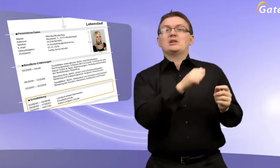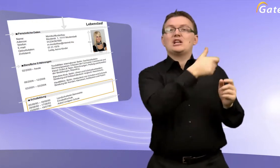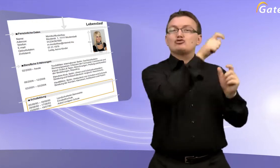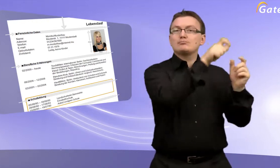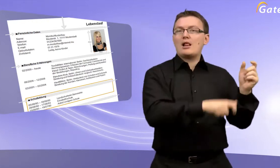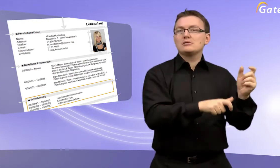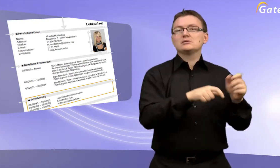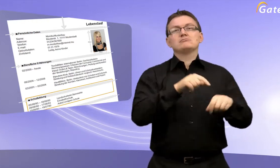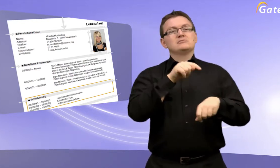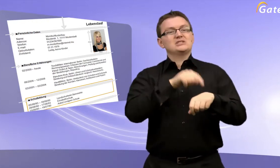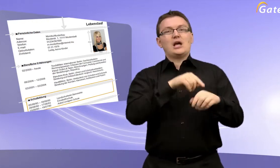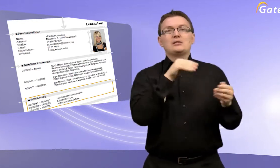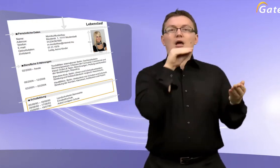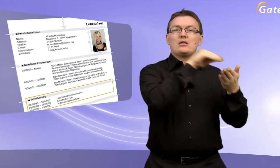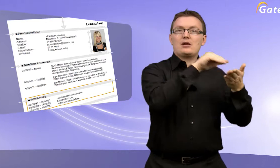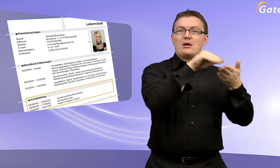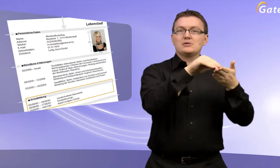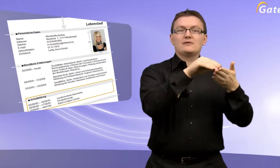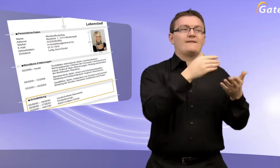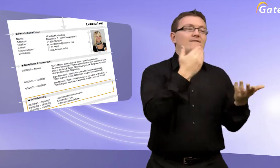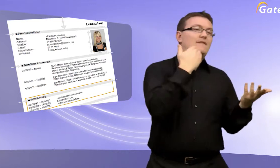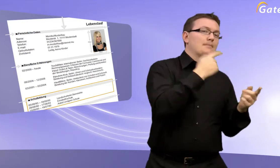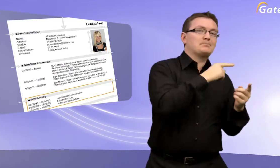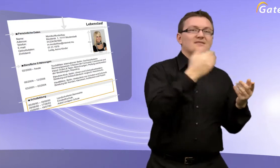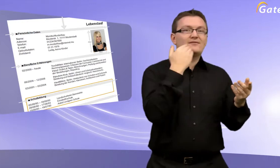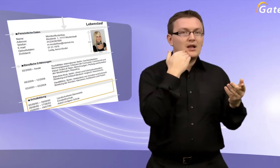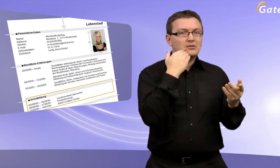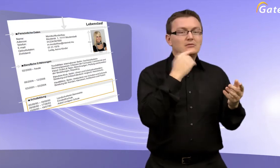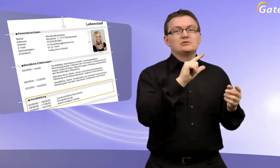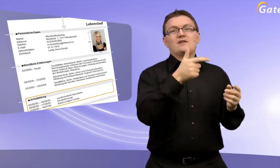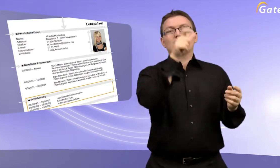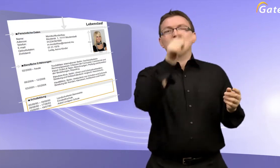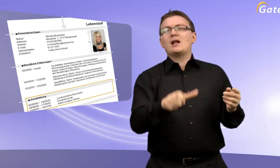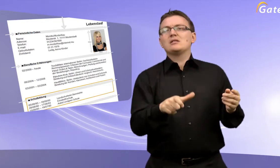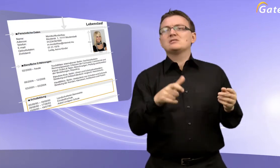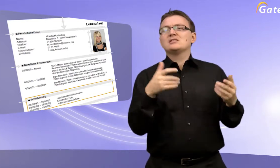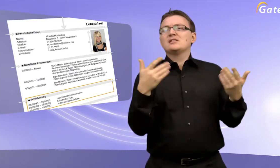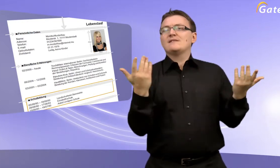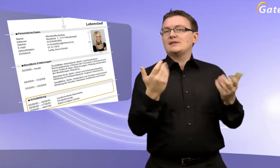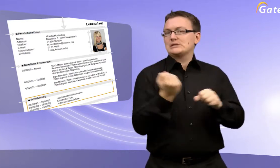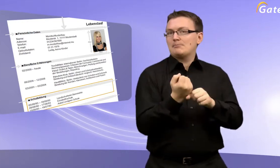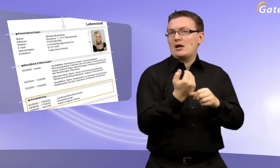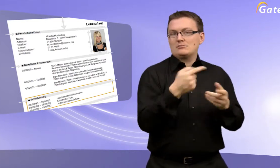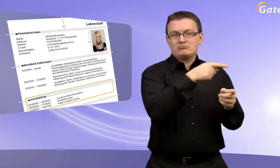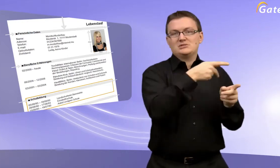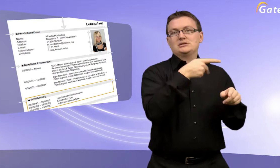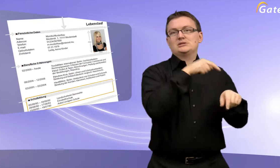können Sie die Zeiträume eintragen, in die zweite Spalte die entsprechende Tätigkeit.